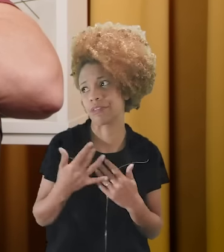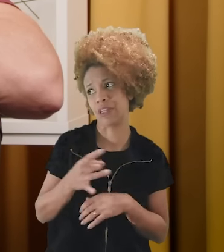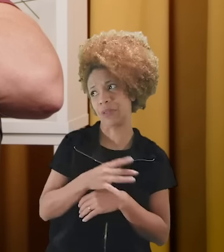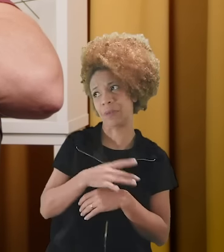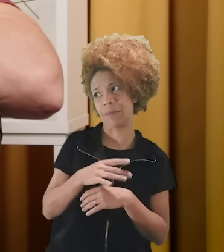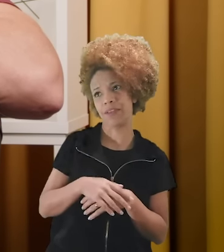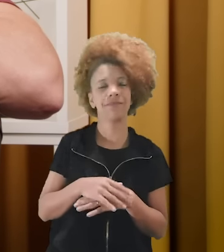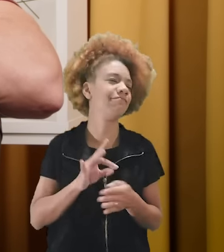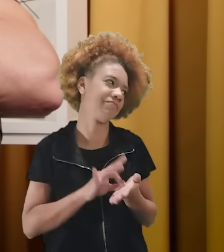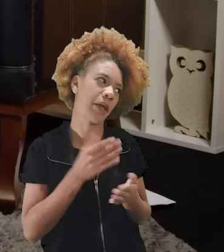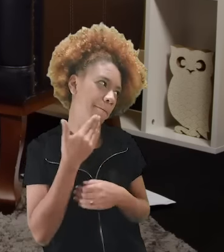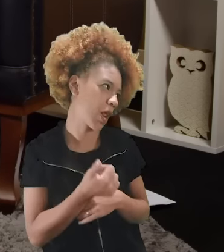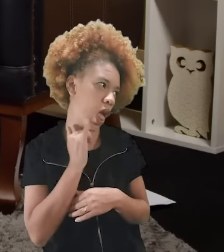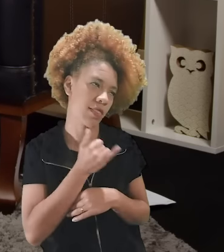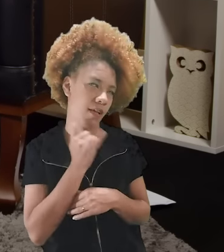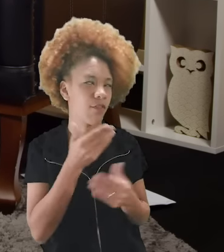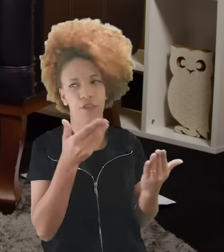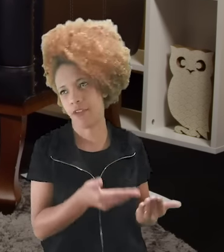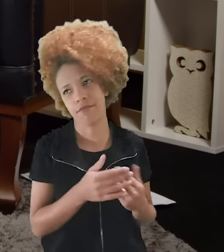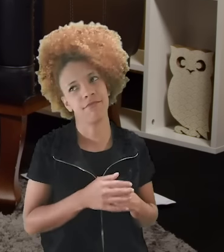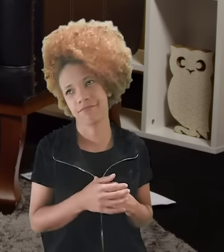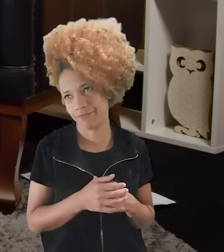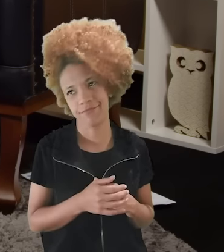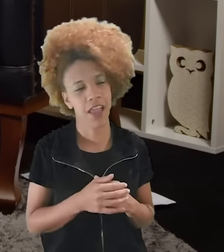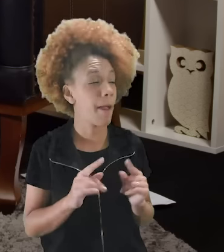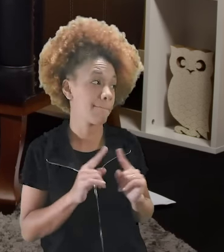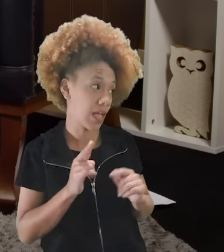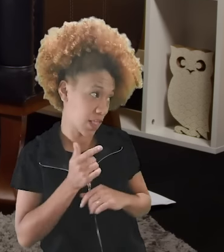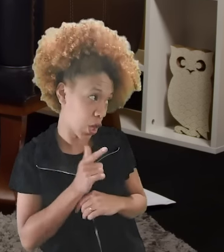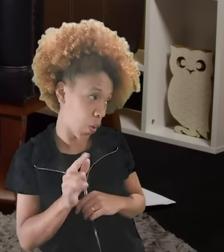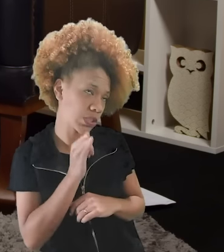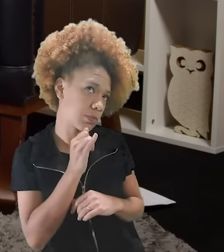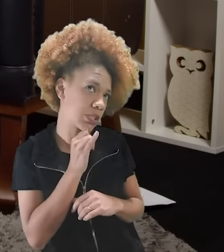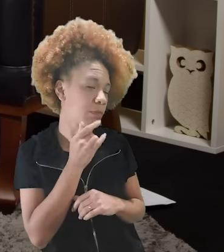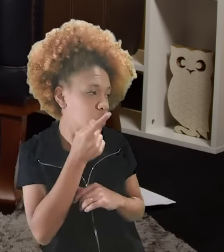ele tô com medo de você não com certeza a melhor narração dela foi essa mas tem outra situação sua